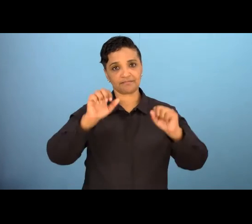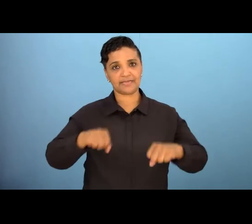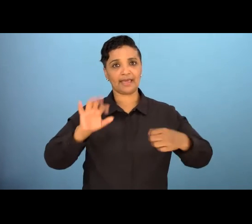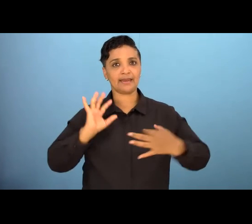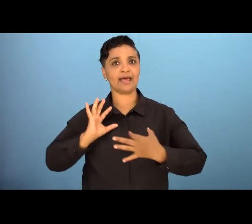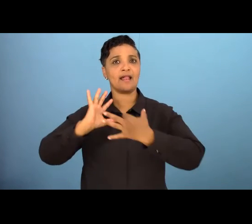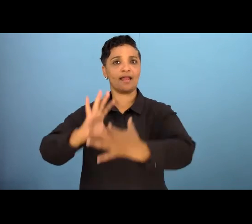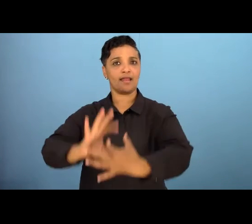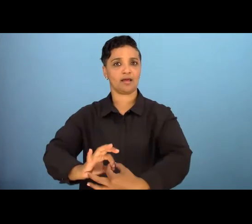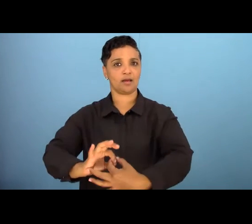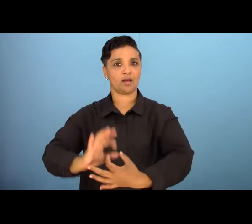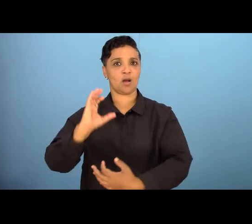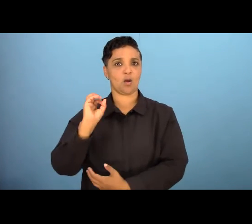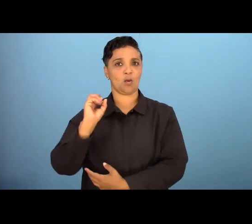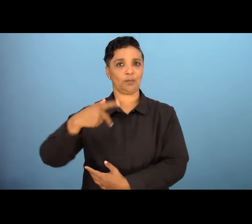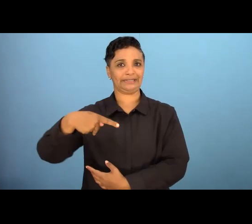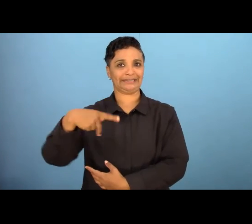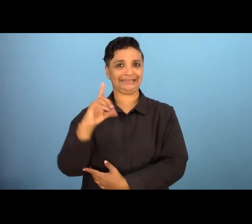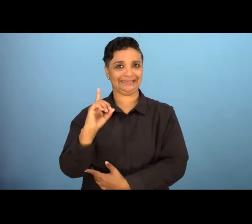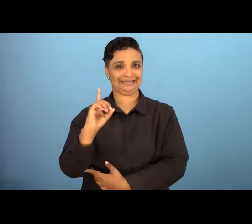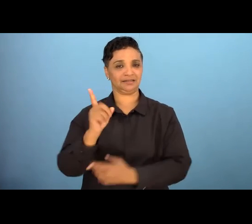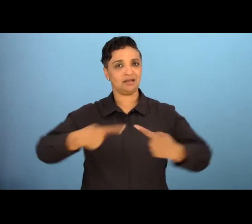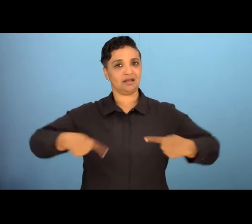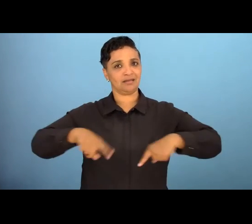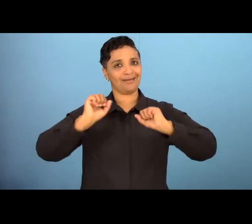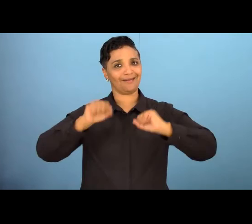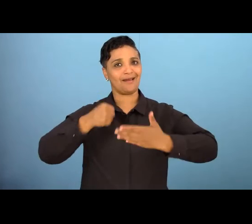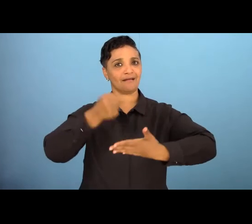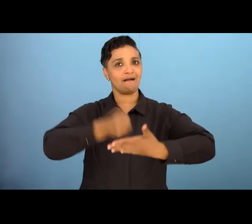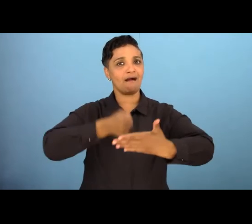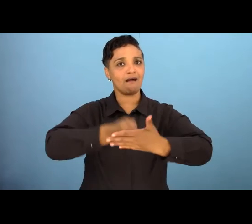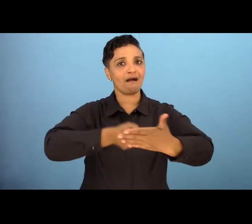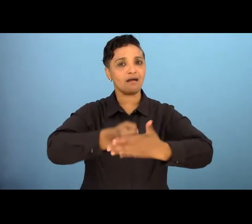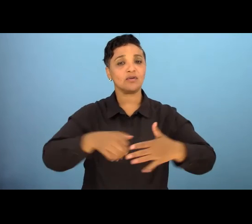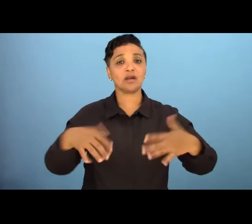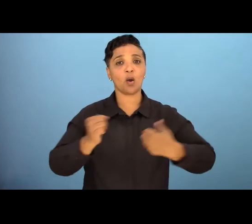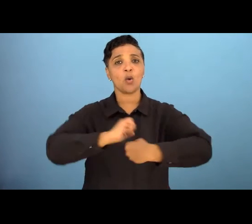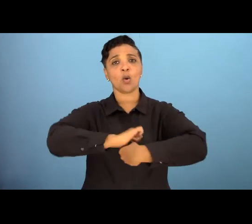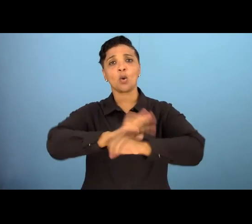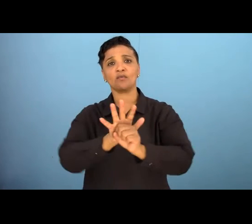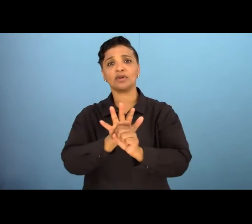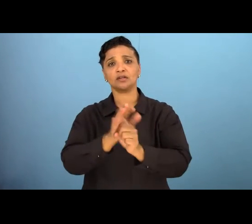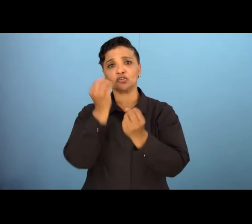Creo que la pregunta era, ¿qué nivel nacional de OSC han conectado o involucrado a las O PD para educar sobre los temas de COVID-19, es eso?